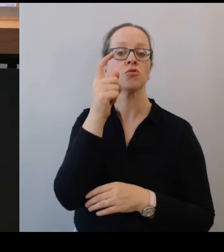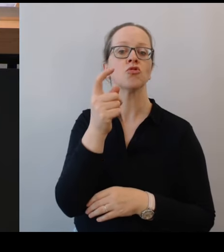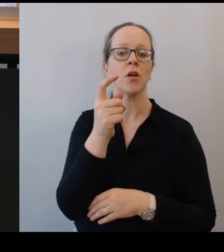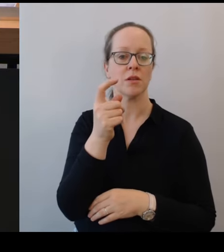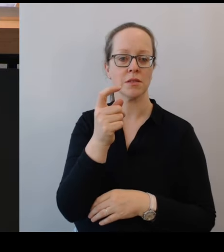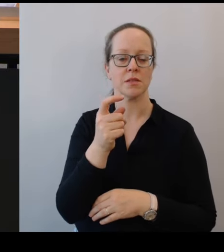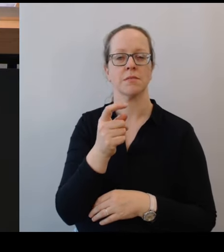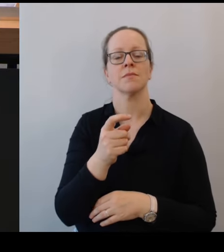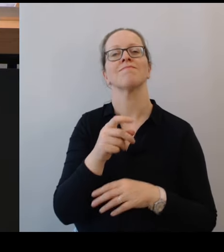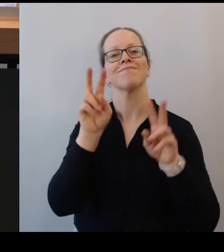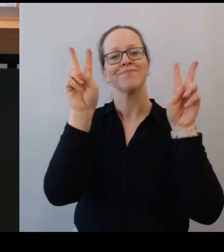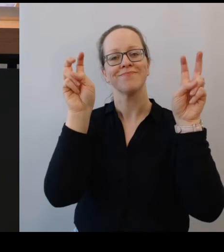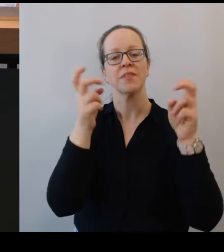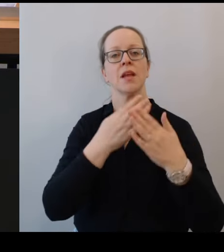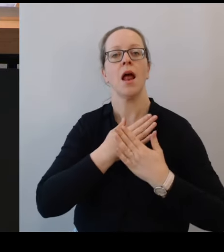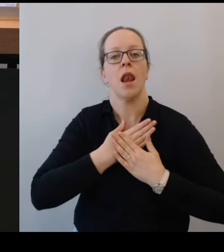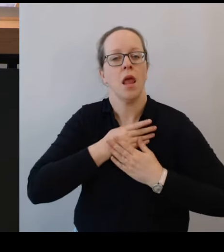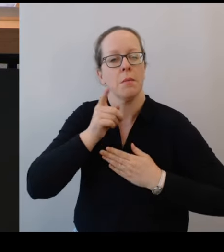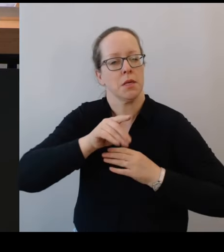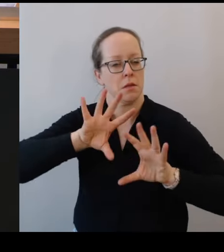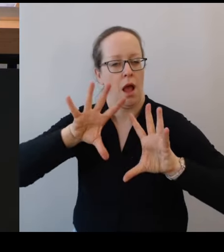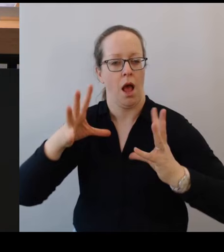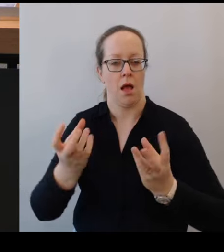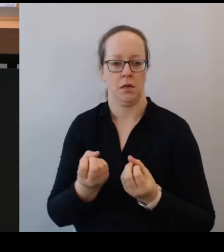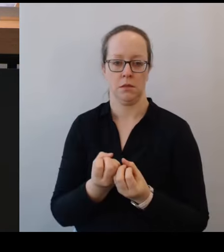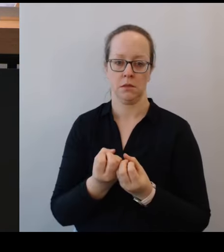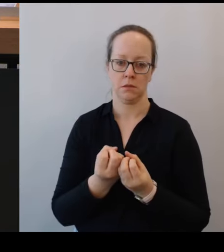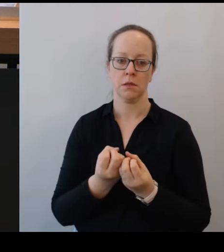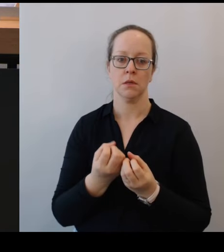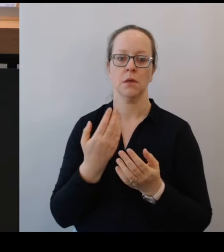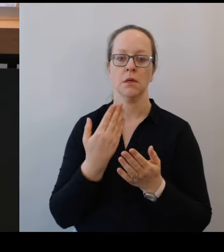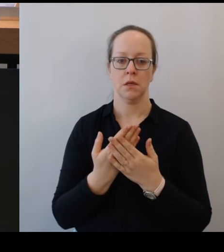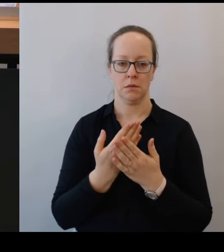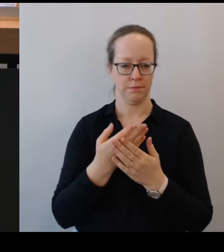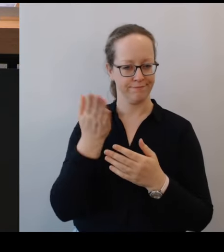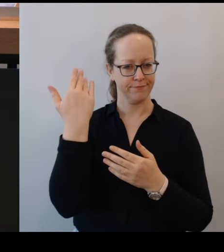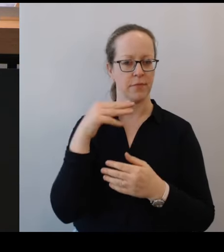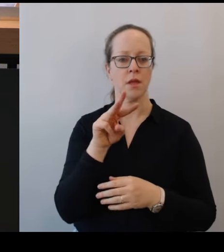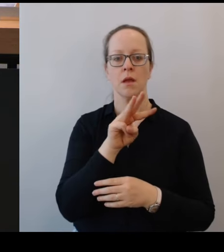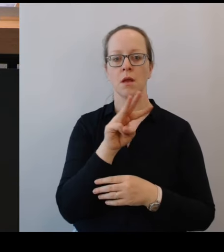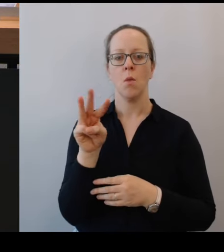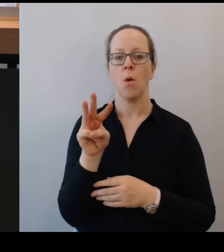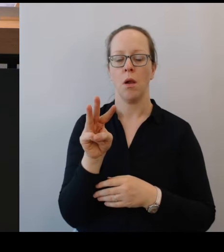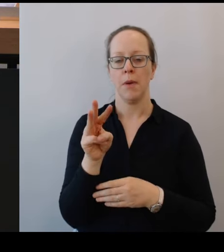Zu Recht hat daher nach der Walmart Entscheidung des Landesarbeitsgerichts Düsseldorf die ständige Rechtsprechung der